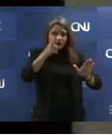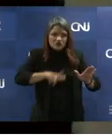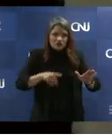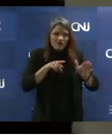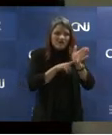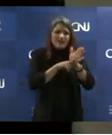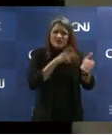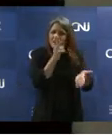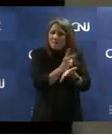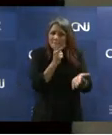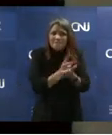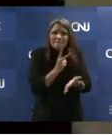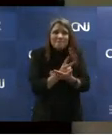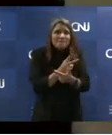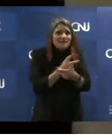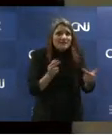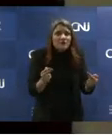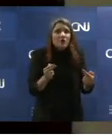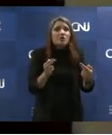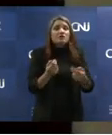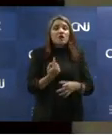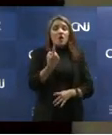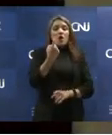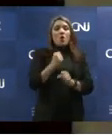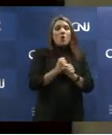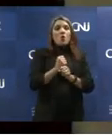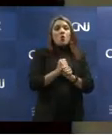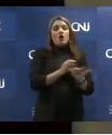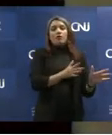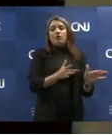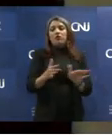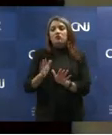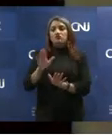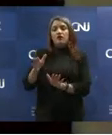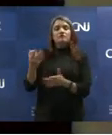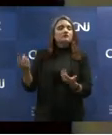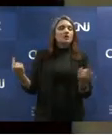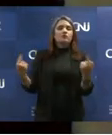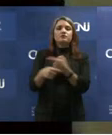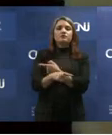após o transcurso do prazo de um ano, violaria, sim, o artigo 103 b,